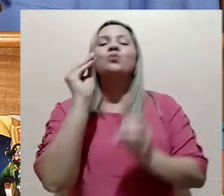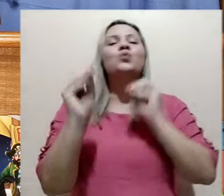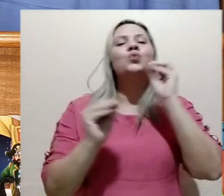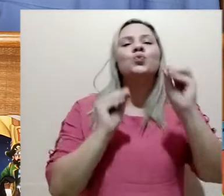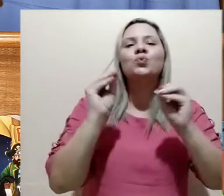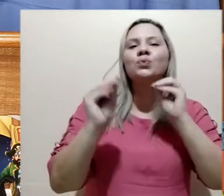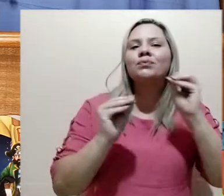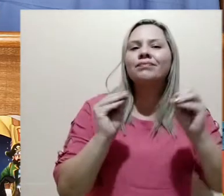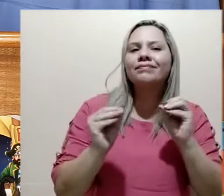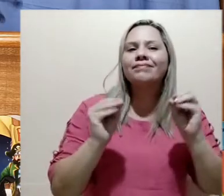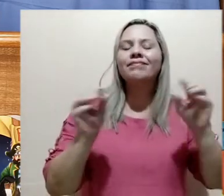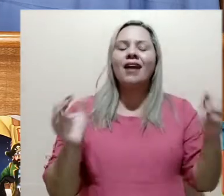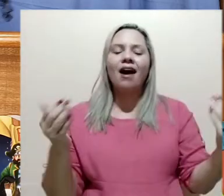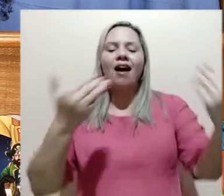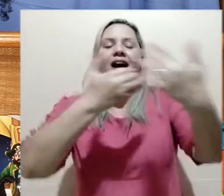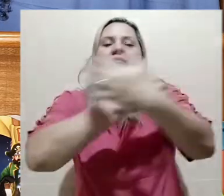Nɑnɑ ninɑ nα̃o!